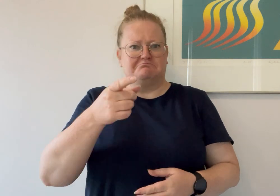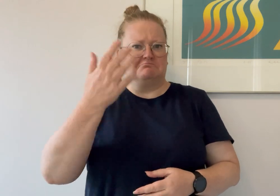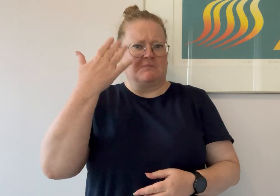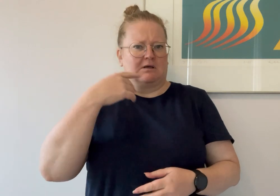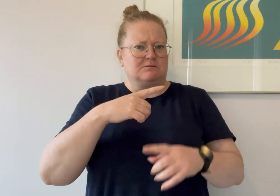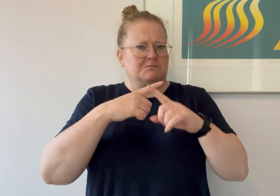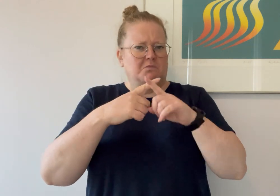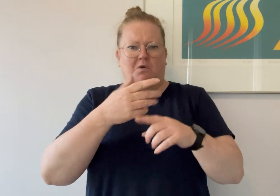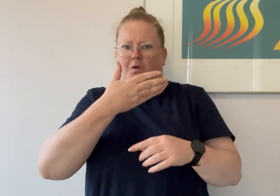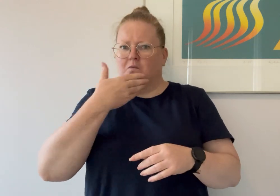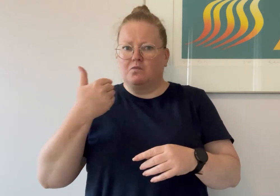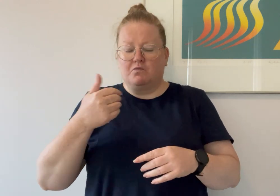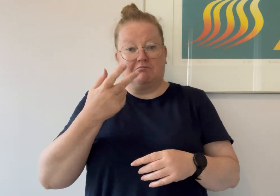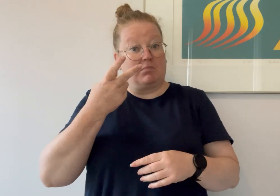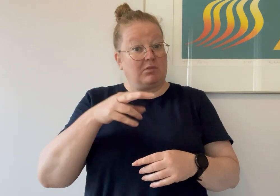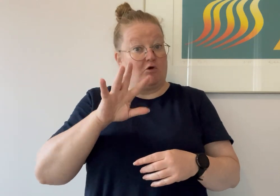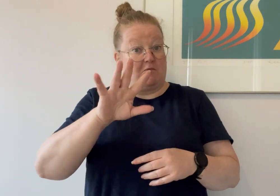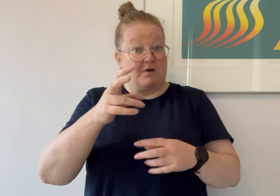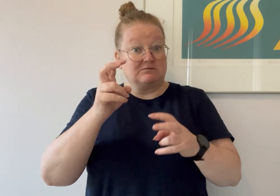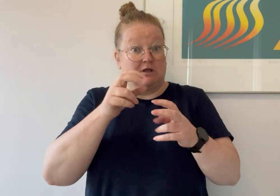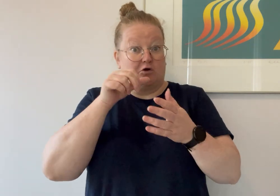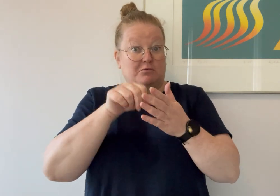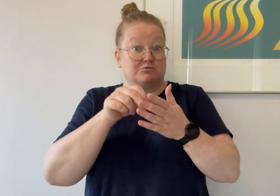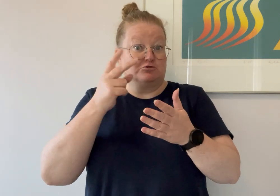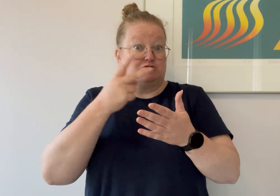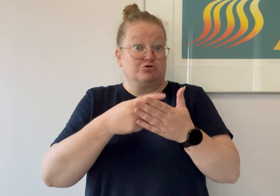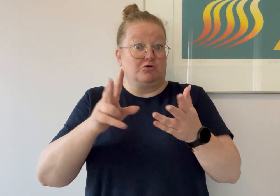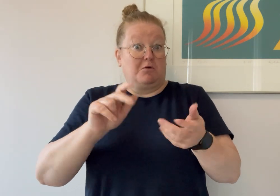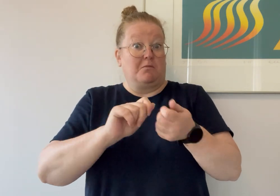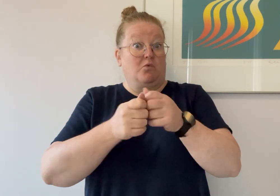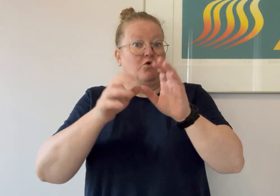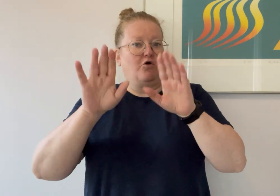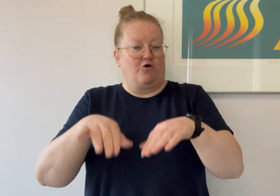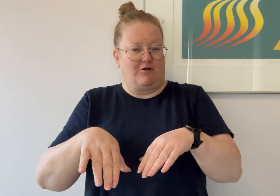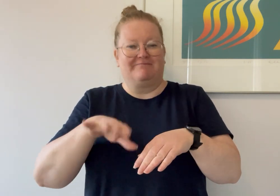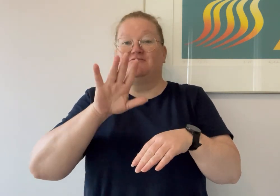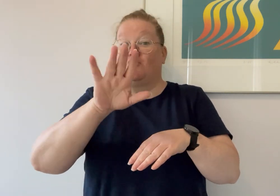Jos et ennen ole ollut mukana tai sähköpostiosoitteesi on muuttunut, -